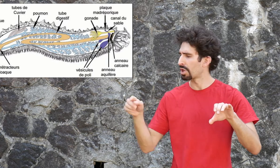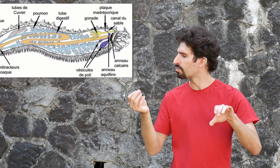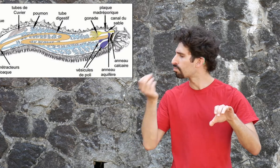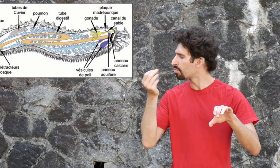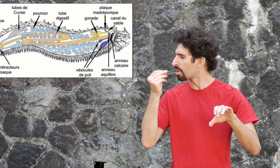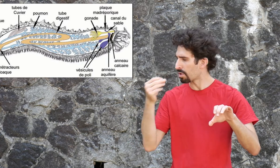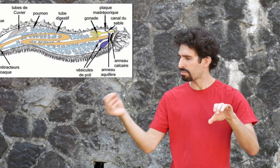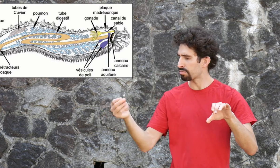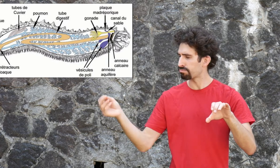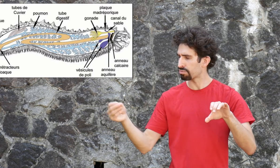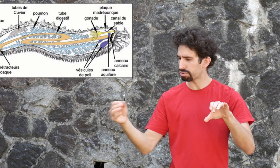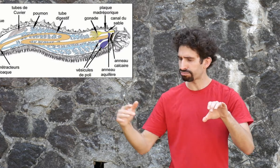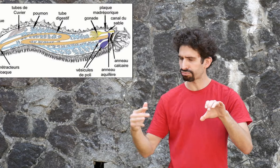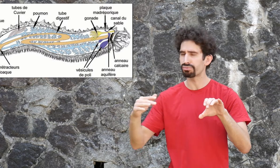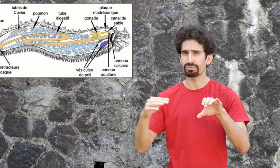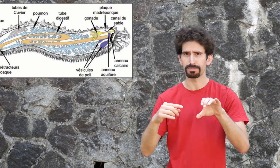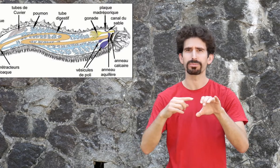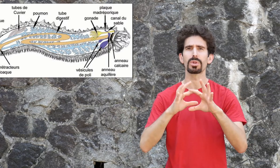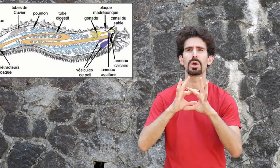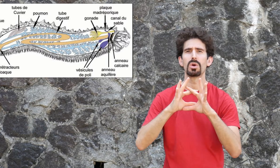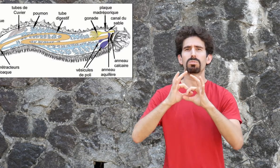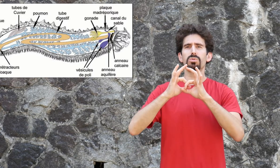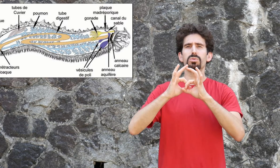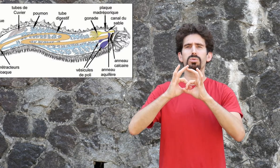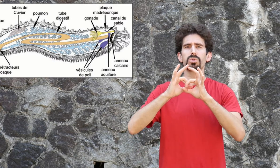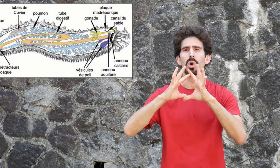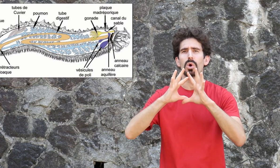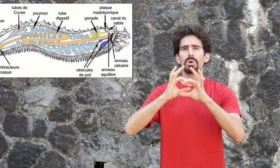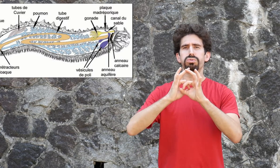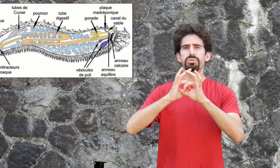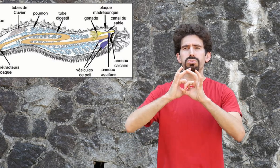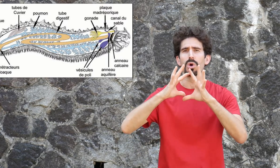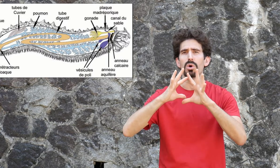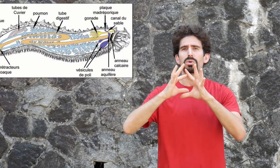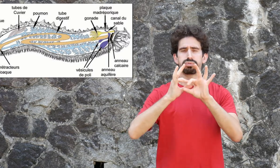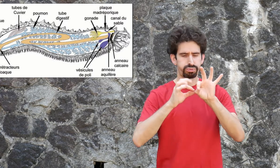où entre la nourriture. Quand l'anus se contracte et se dilate,